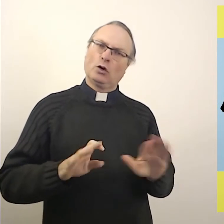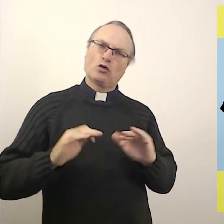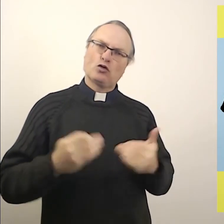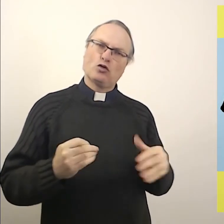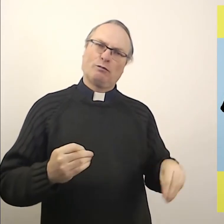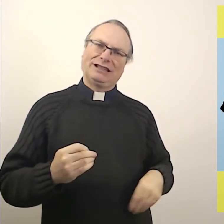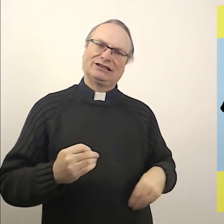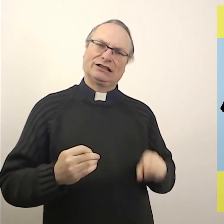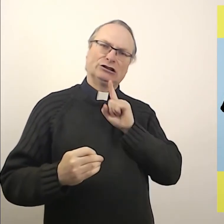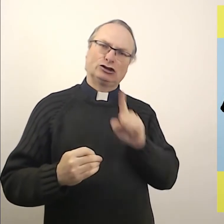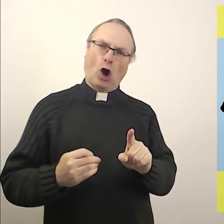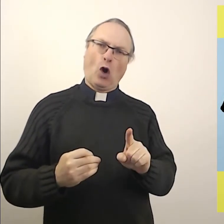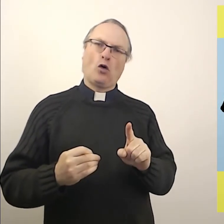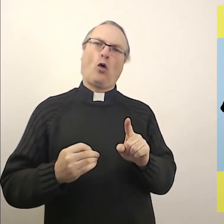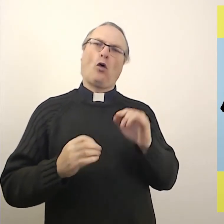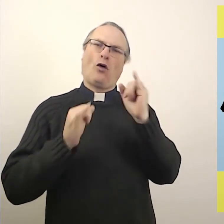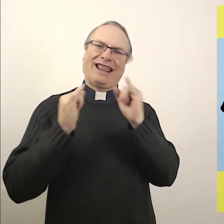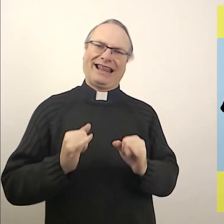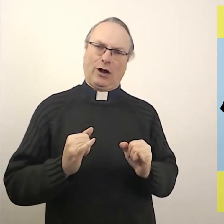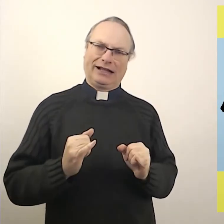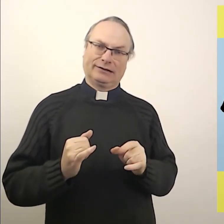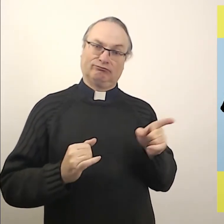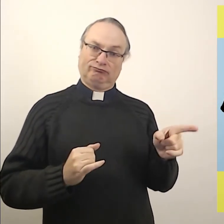Tous péchés sont une idolâtrie.